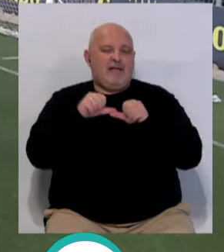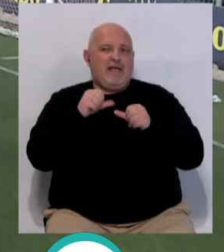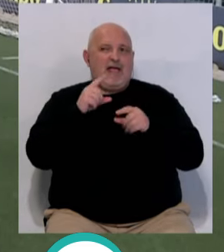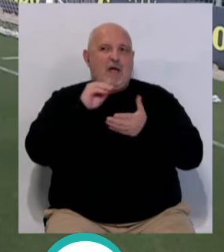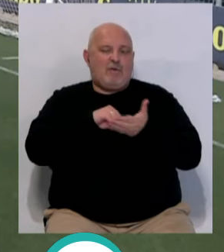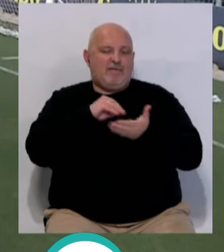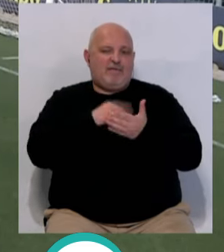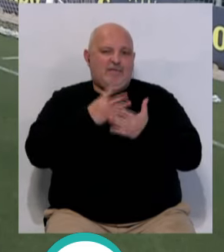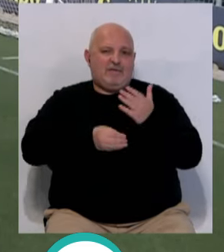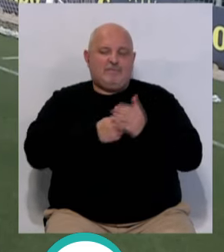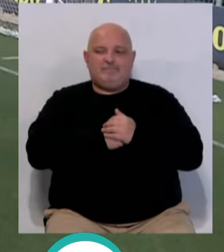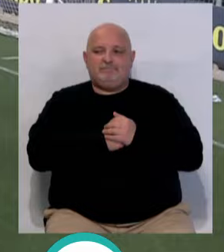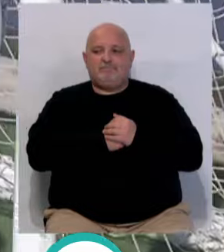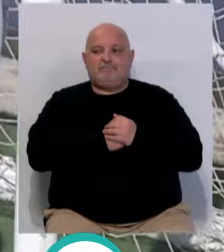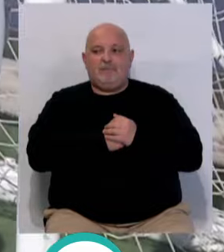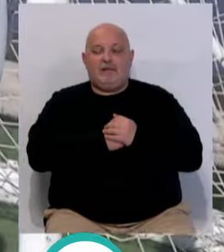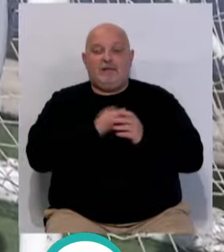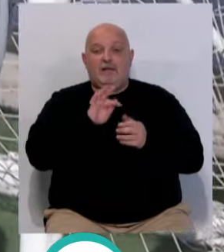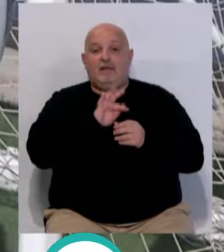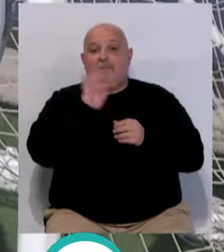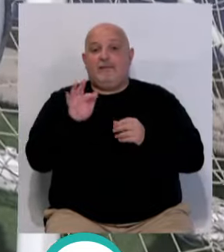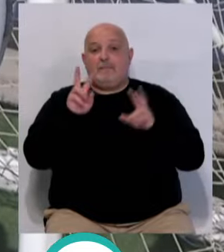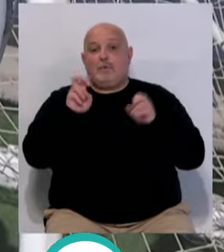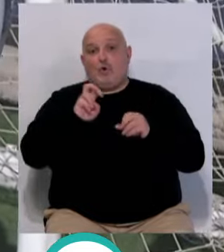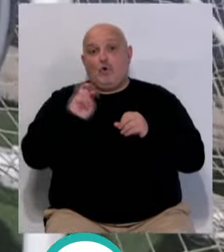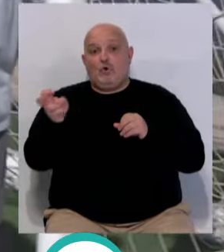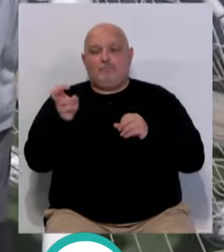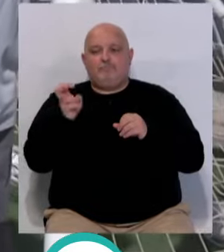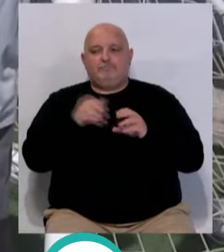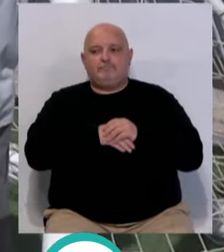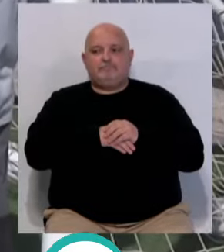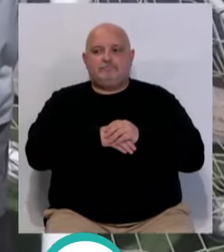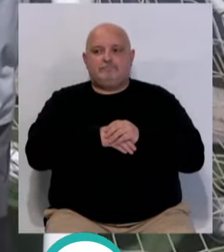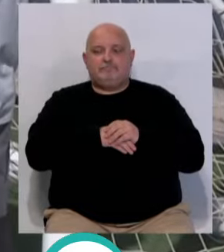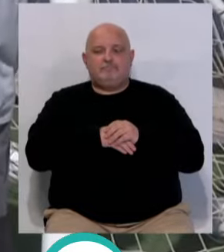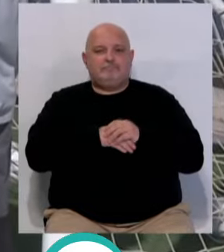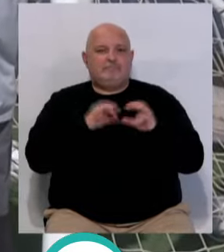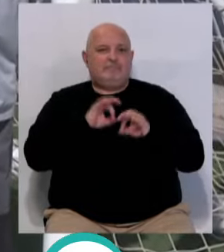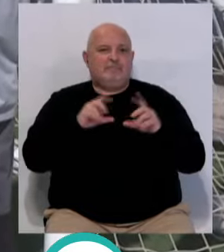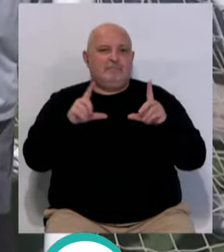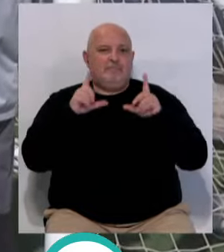que fallar y hablamos una jornada más de de que no han tenido protagonismo los futbolistas que